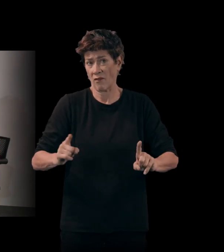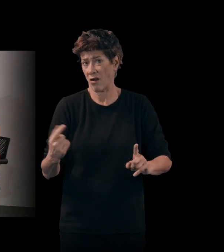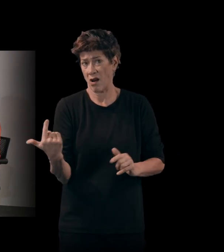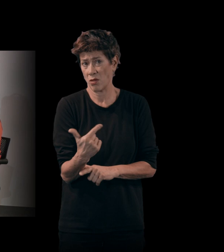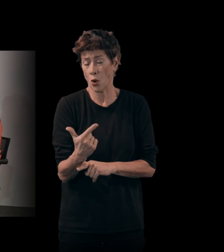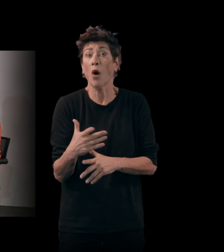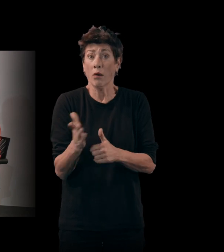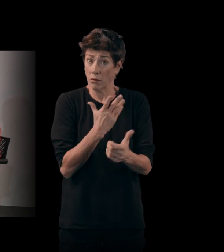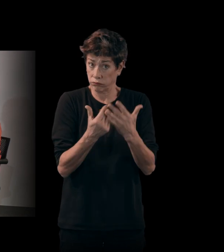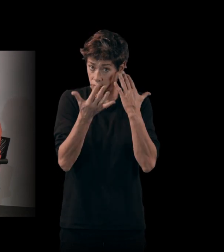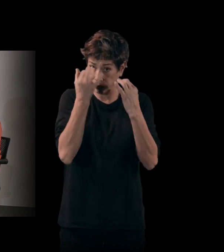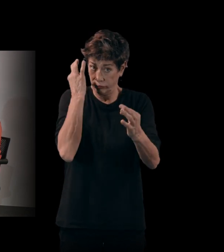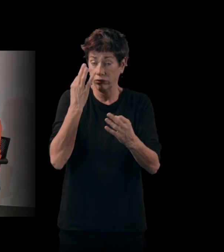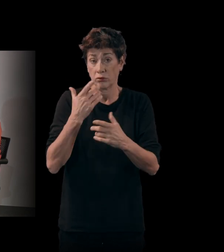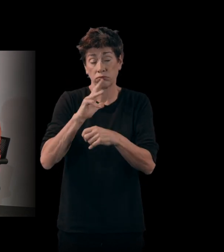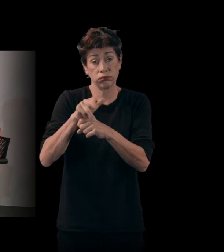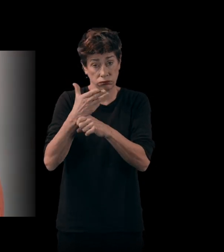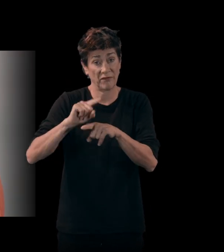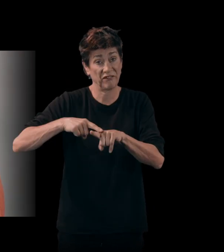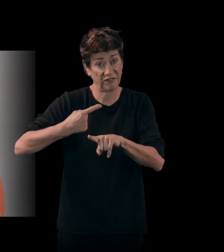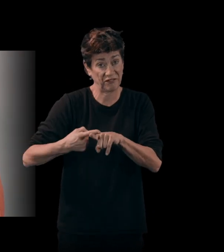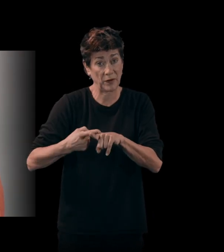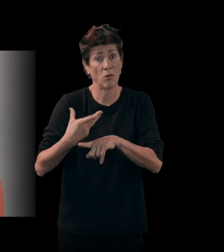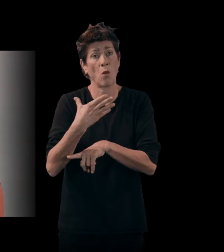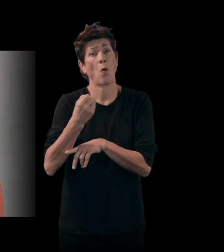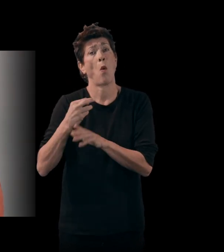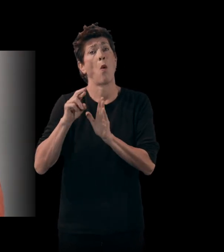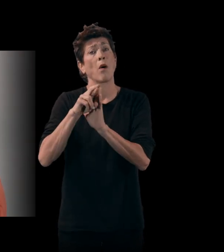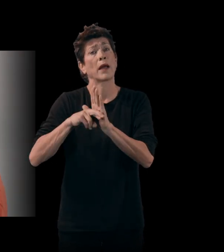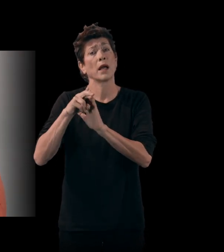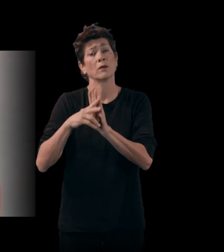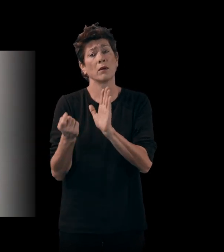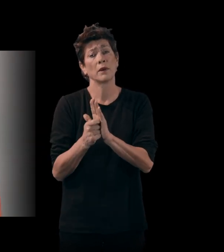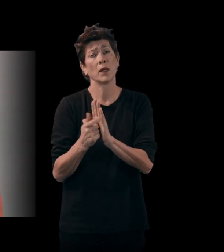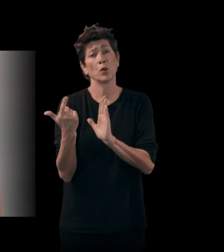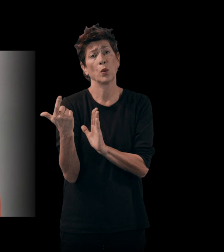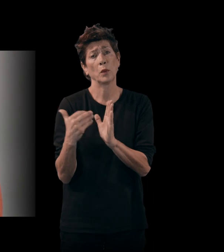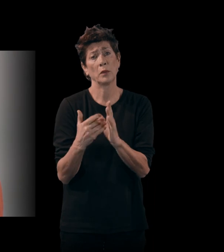J’ai co-réalisé un film en 2019, je travaille sur un autre film.